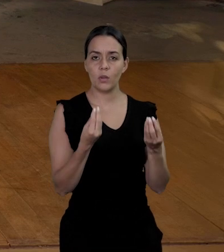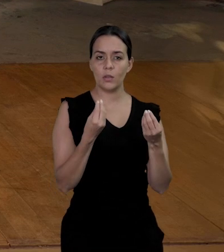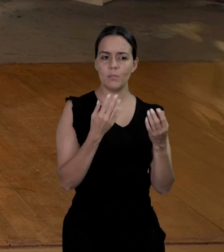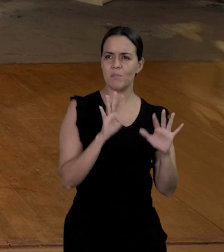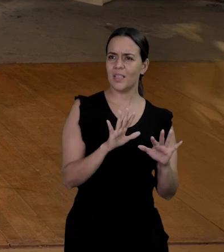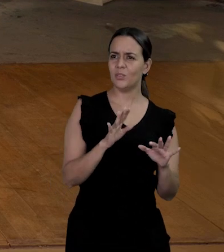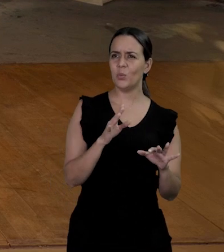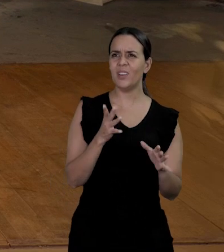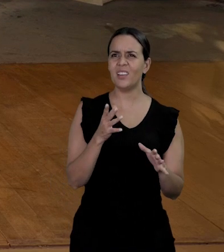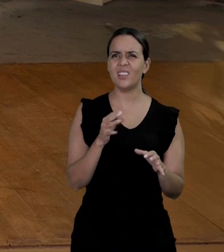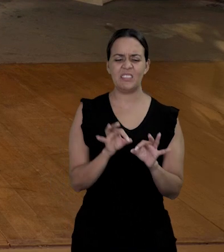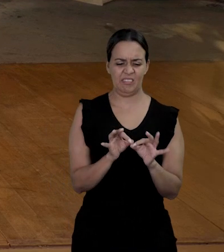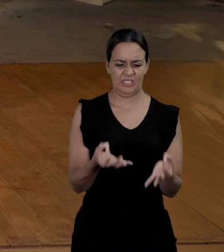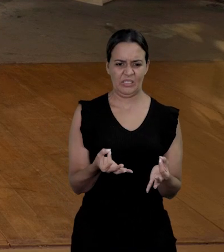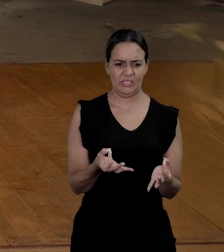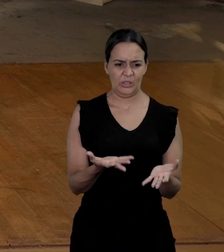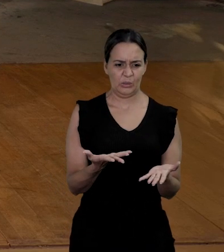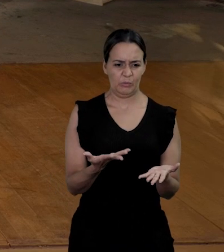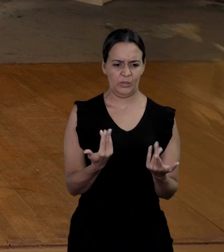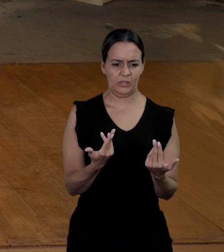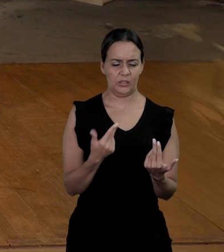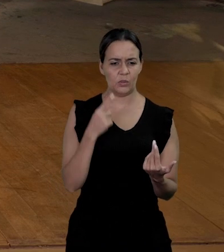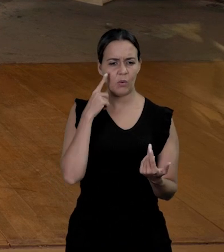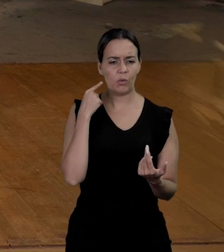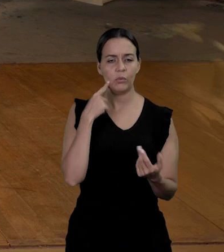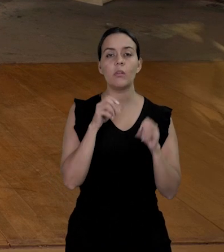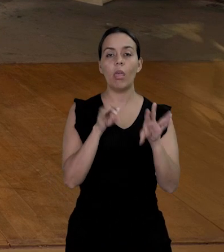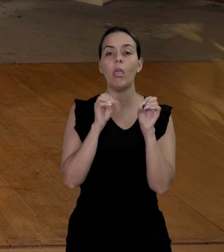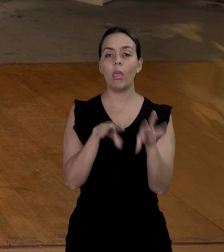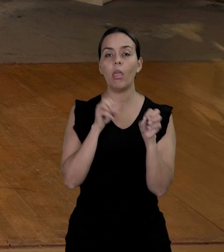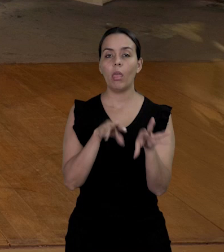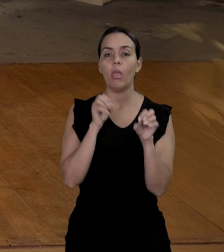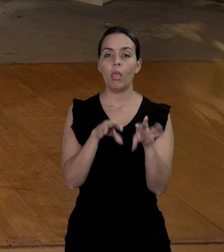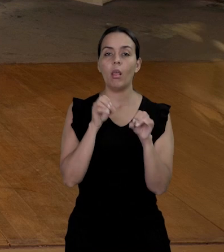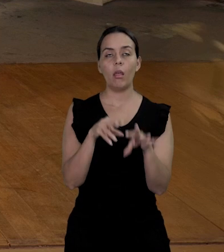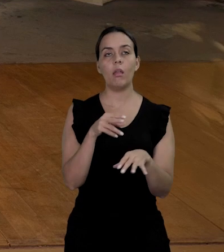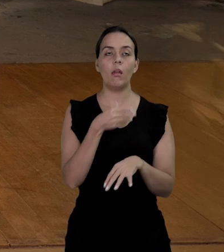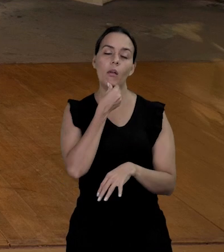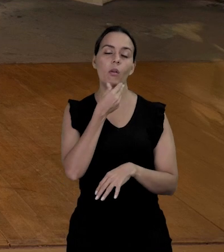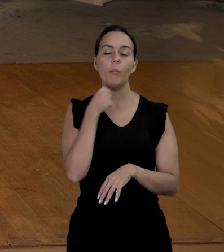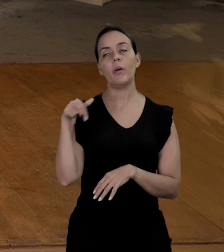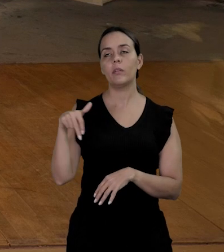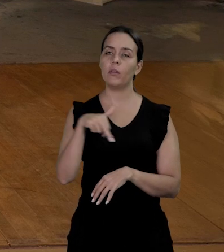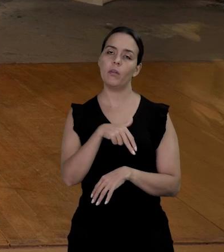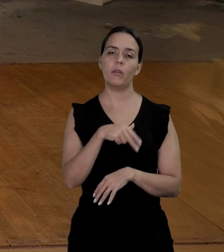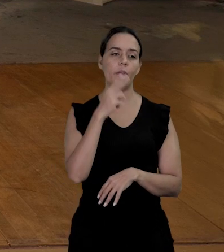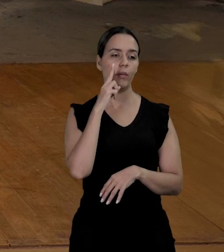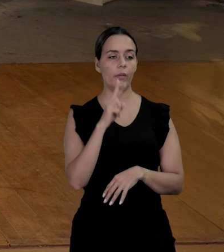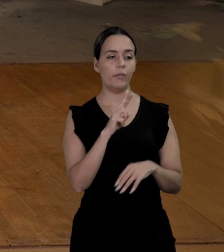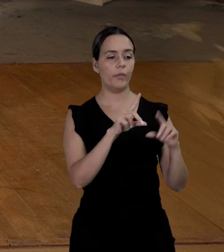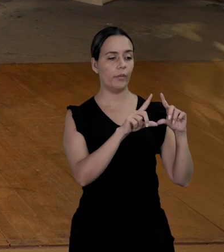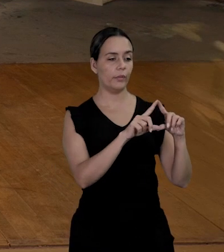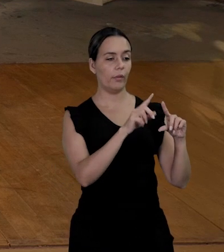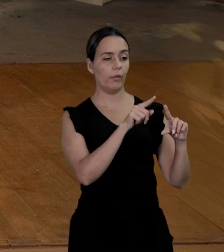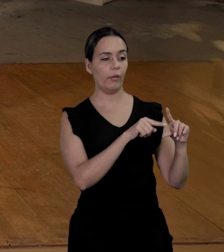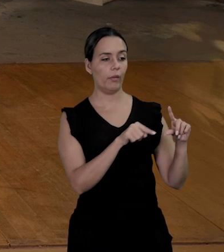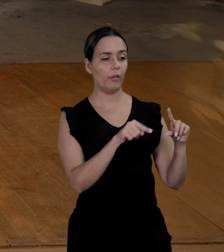mas não é contextualizando desse jeito bocó, de cursinho, que é: João estava andando na praia e viu um triângulo isósceles.